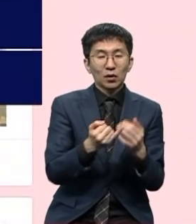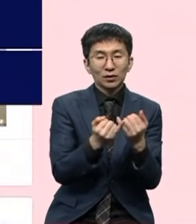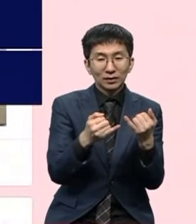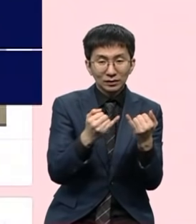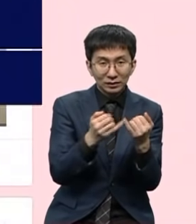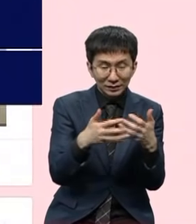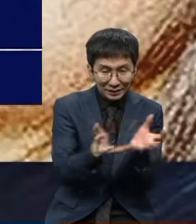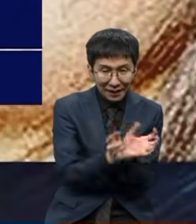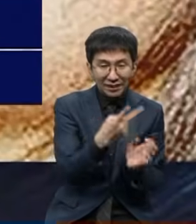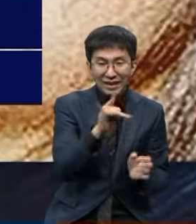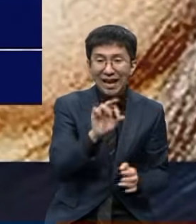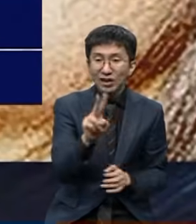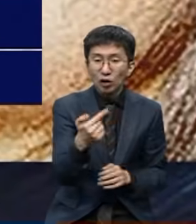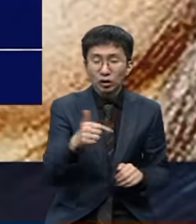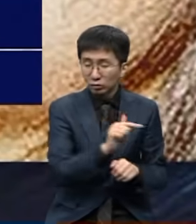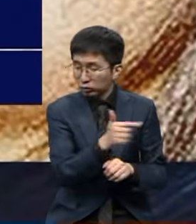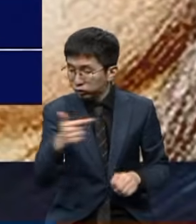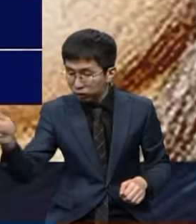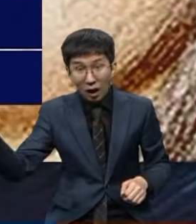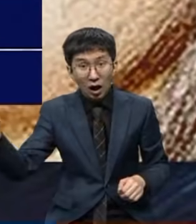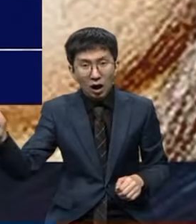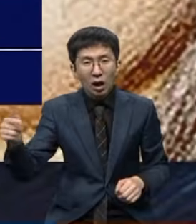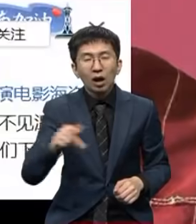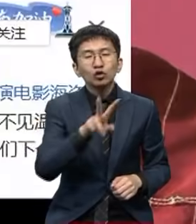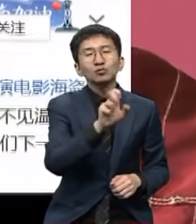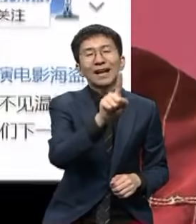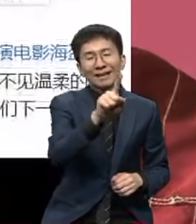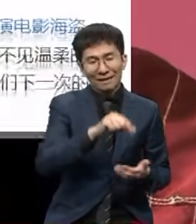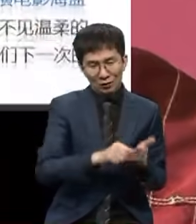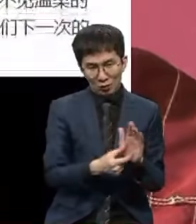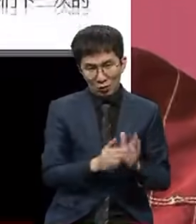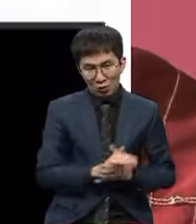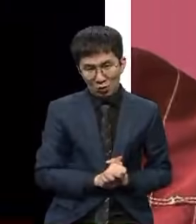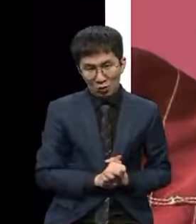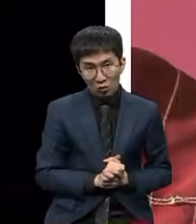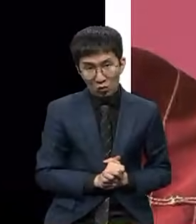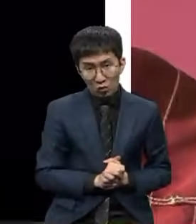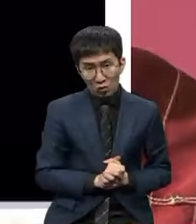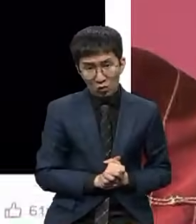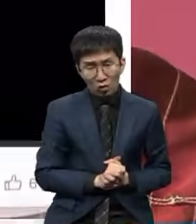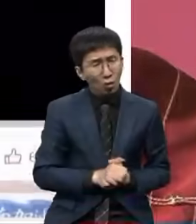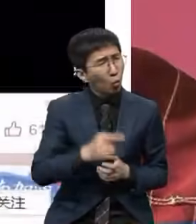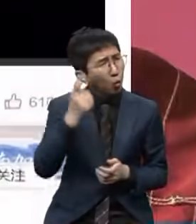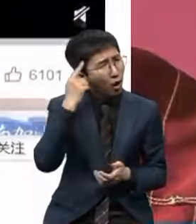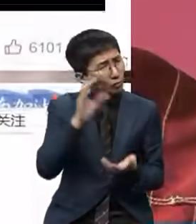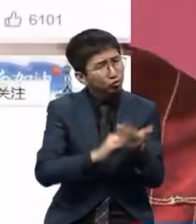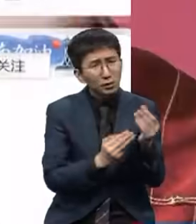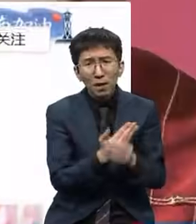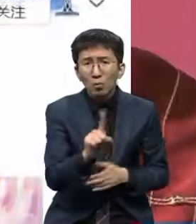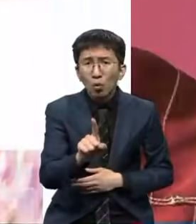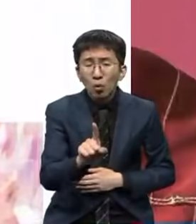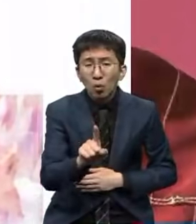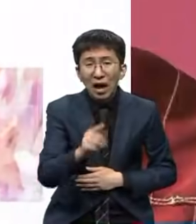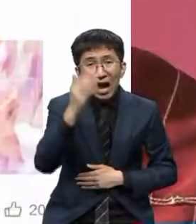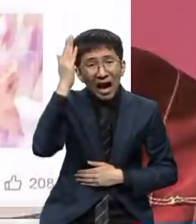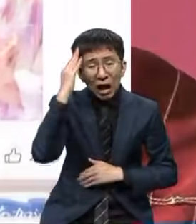아이즈원 출신 장원영 등 모두 한국 연예인 팬클럽 계정입니다. 웨이보는 구체적으로 어떤 문제를 일으켰는지 왜 한국 연예인 팬클럽